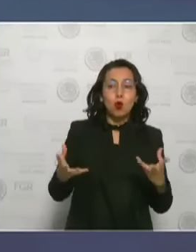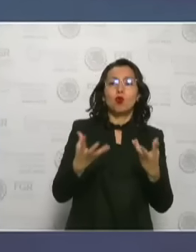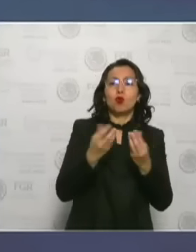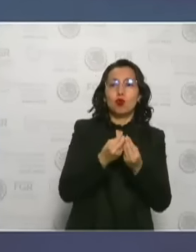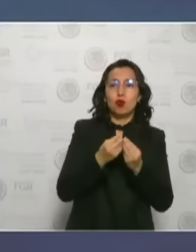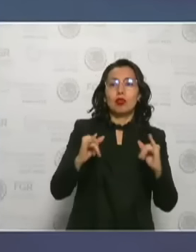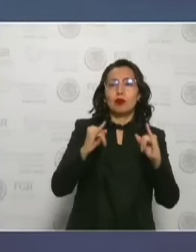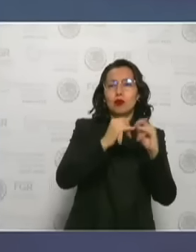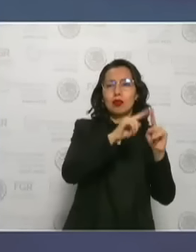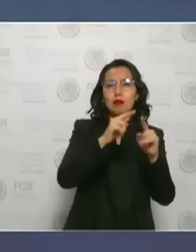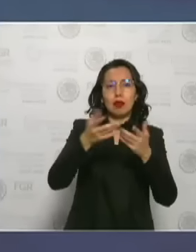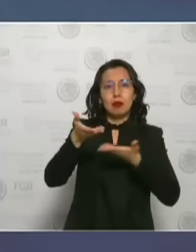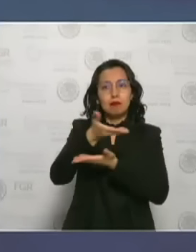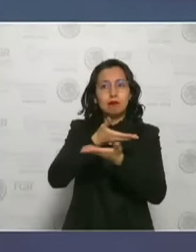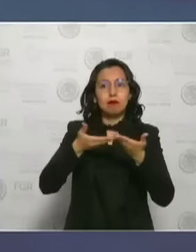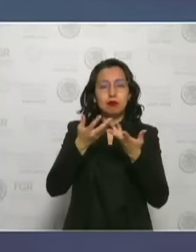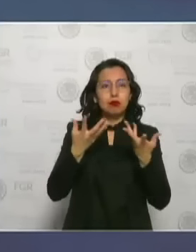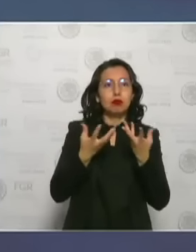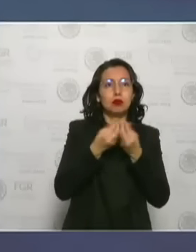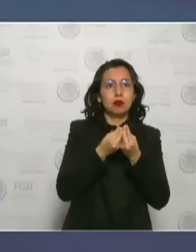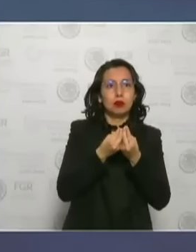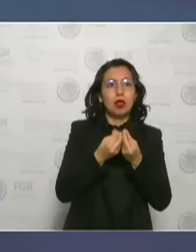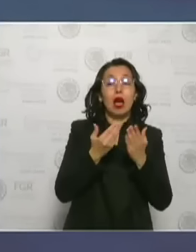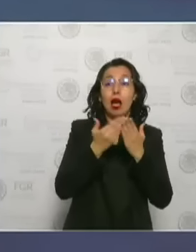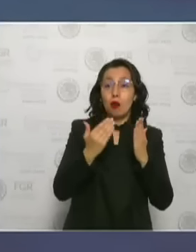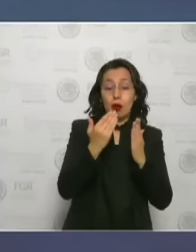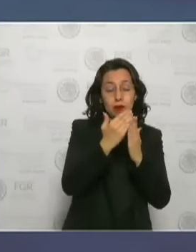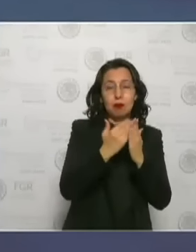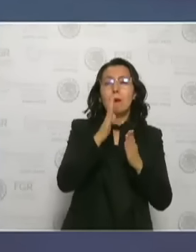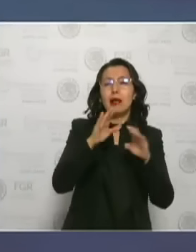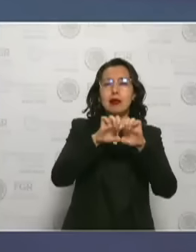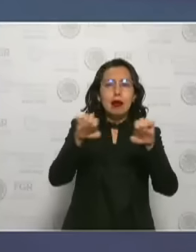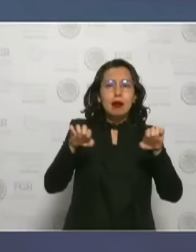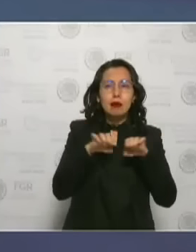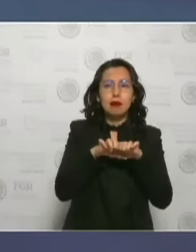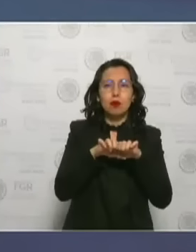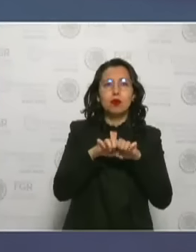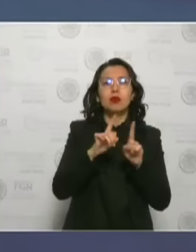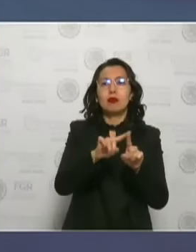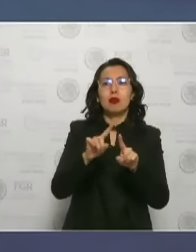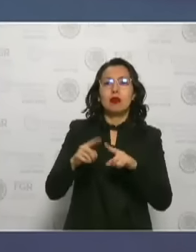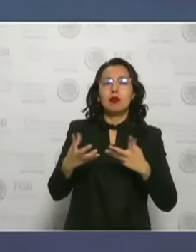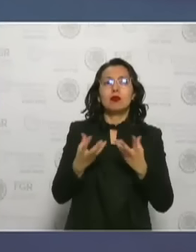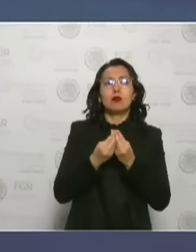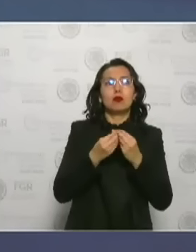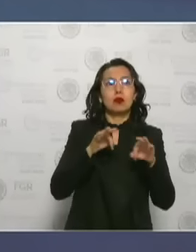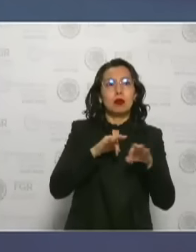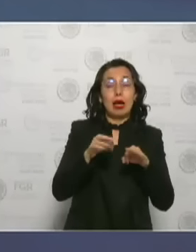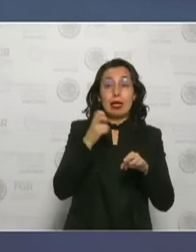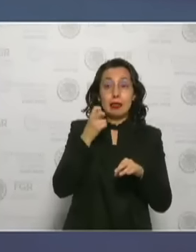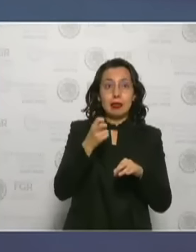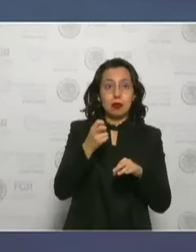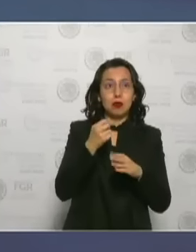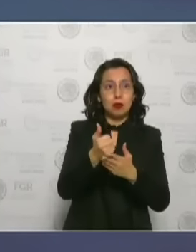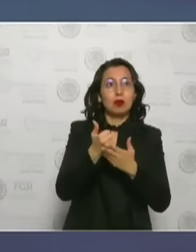instituciones. Establece el trabajo en equipo multidisciplinario como una herramienta más para